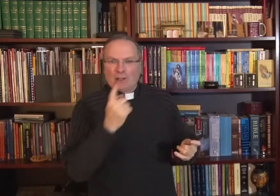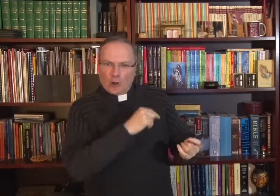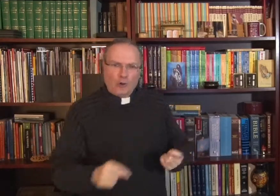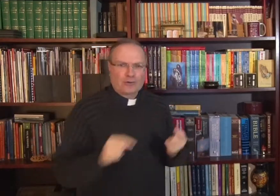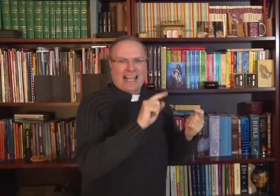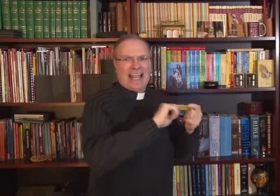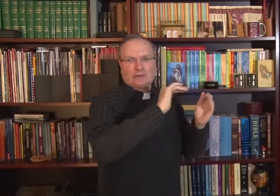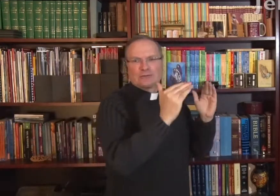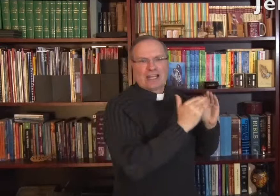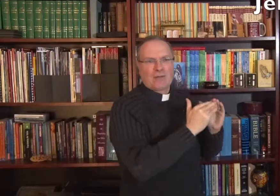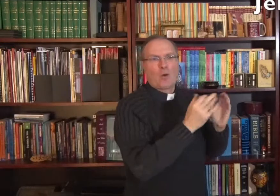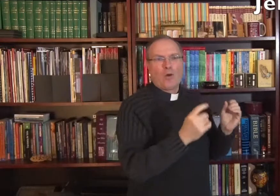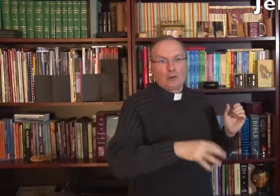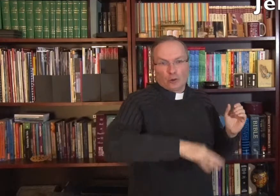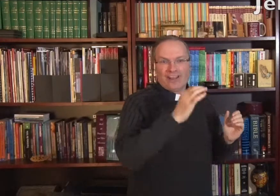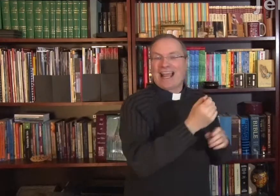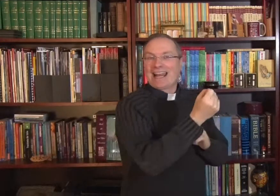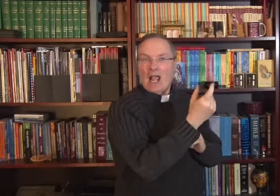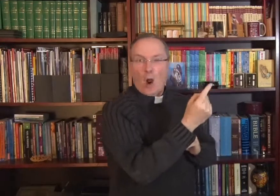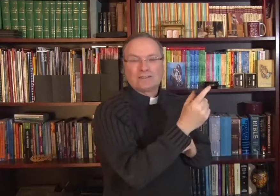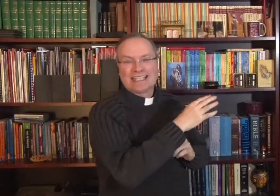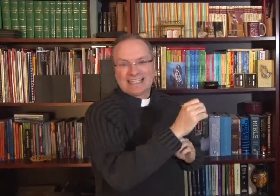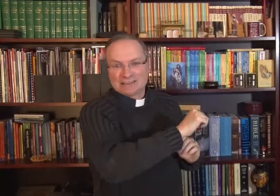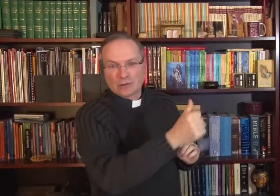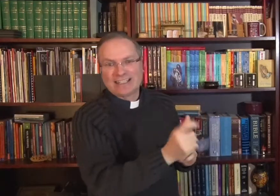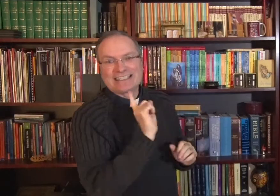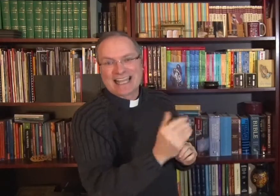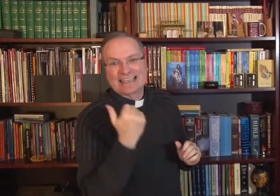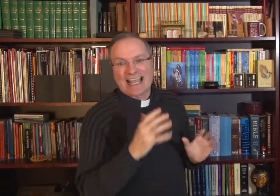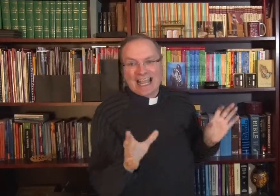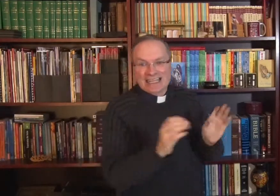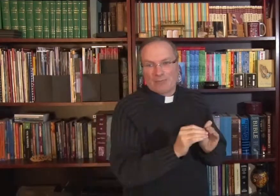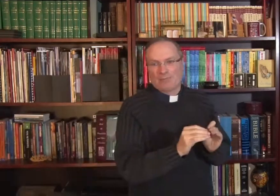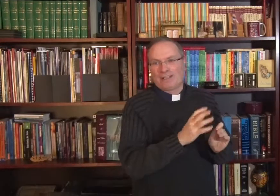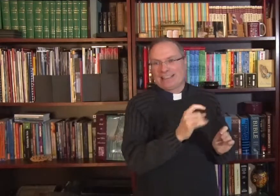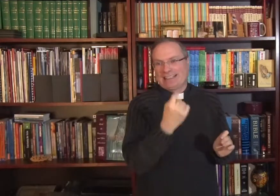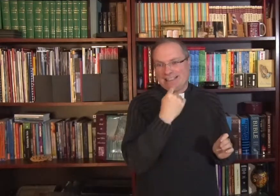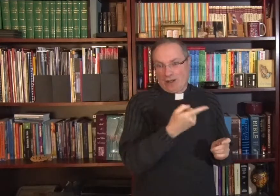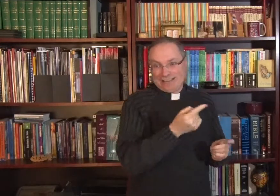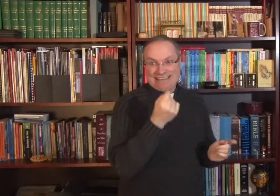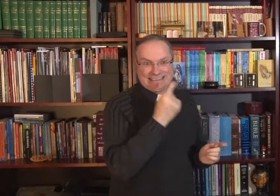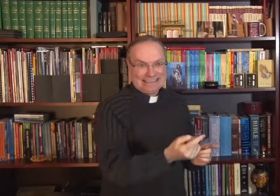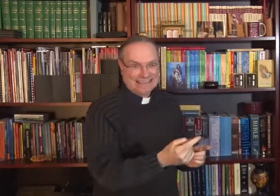et retournèrent à Jérusalem, où ils trouvèrent les onze et les autres qui étaient rassemblés et qui leur dirent: